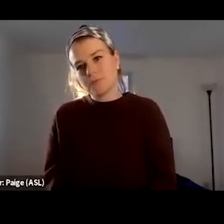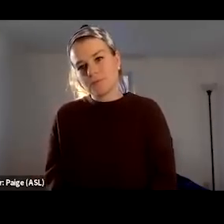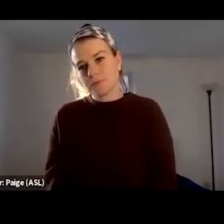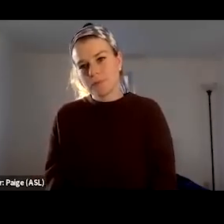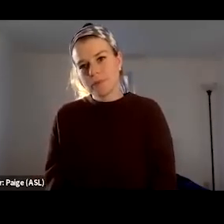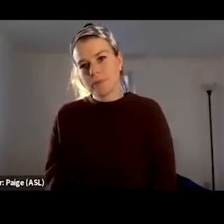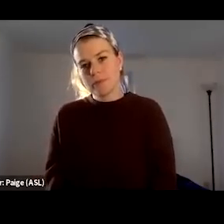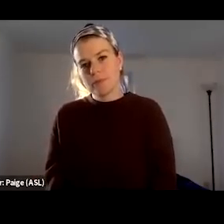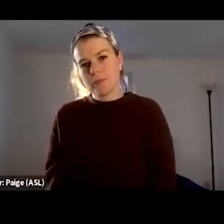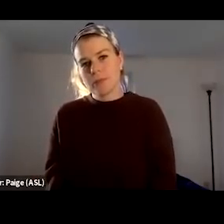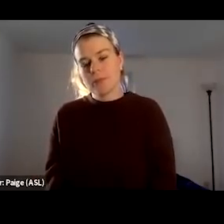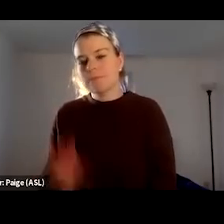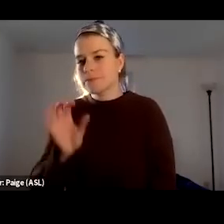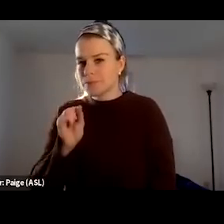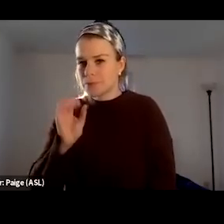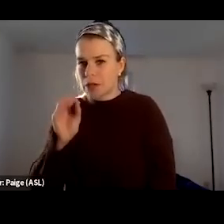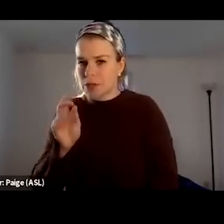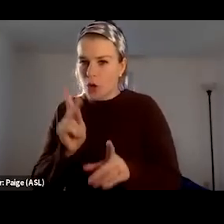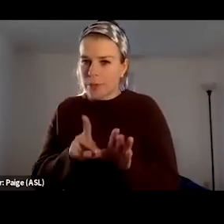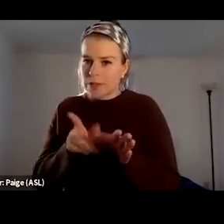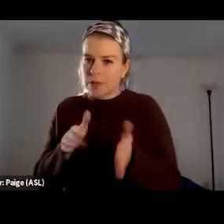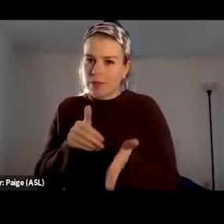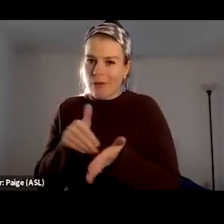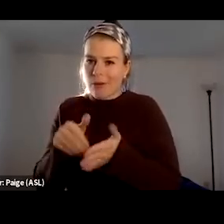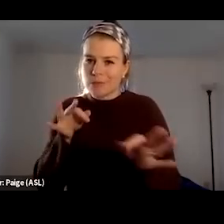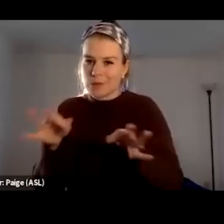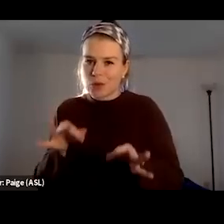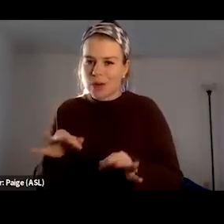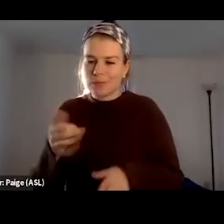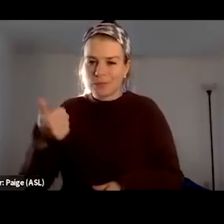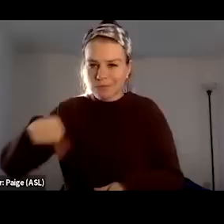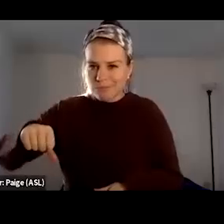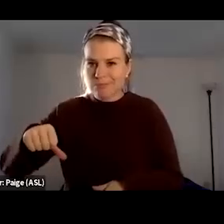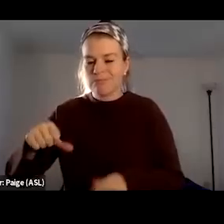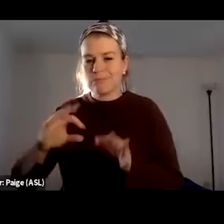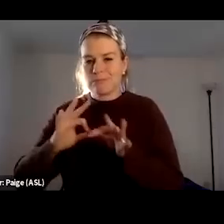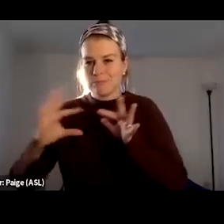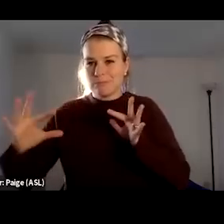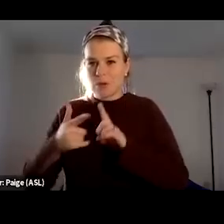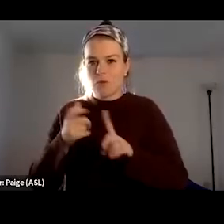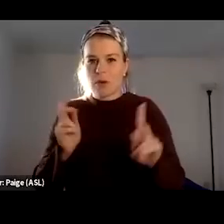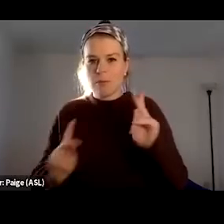Los participantes a menudo describían el rechazo y la desconexión de aquellos que consideraban más críticos